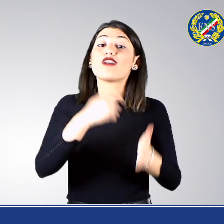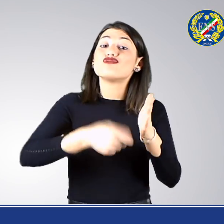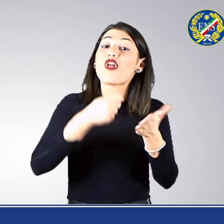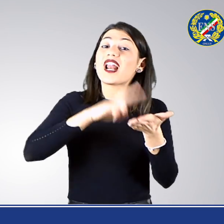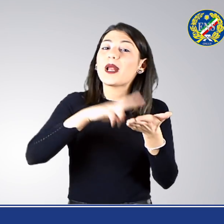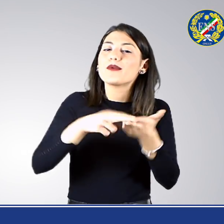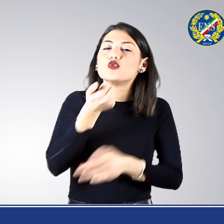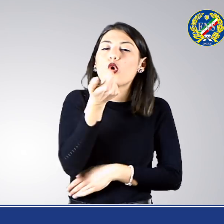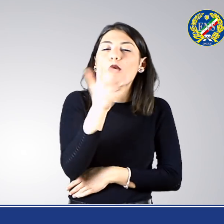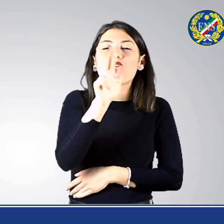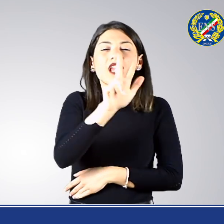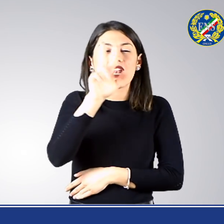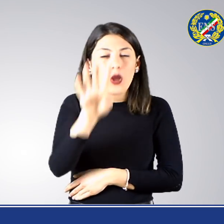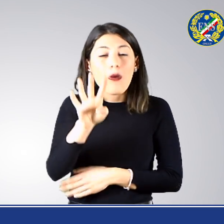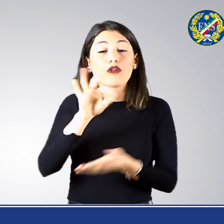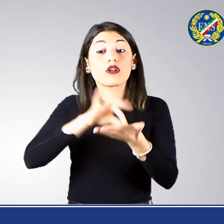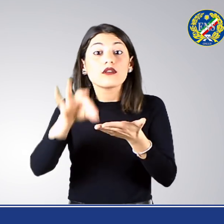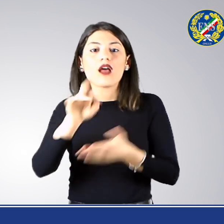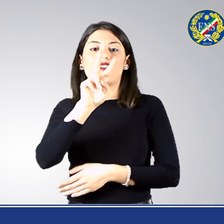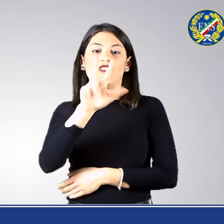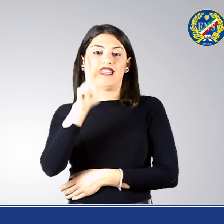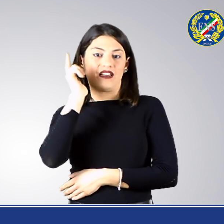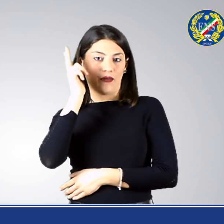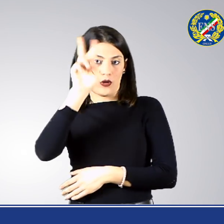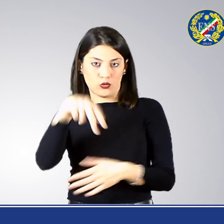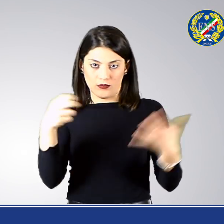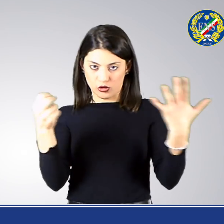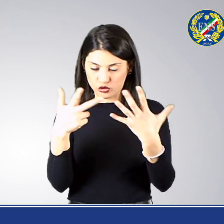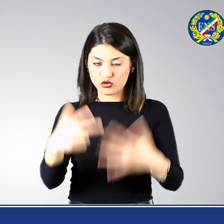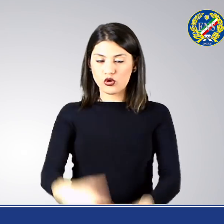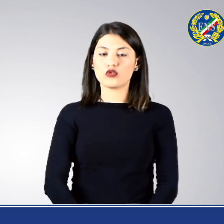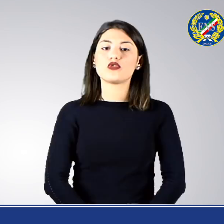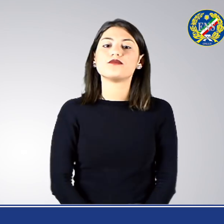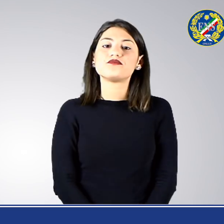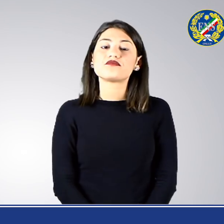Circolare INPS n.34 del 23/02/2018